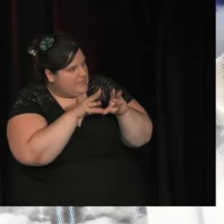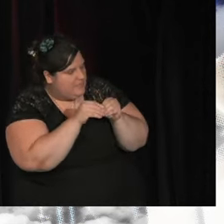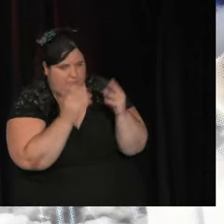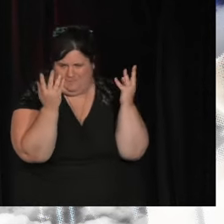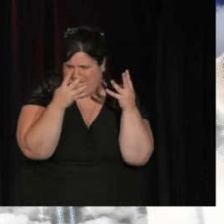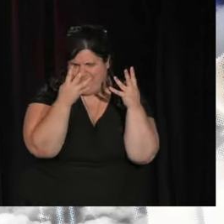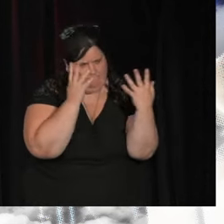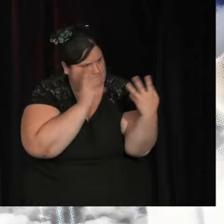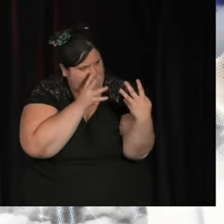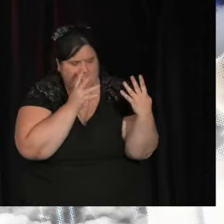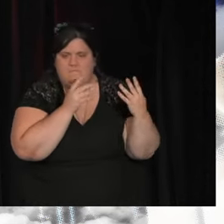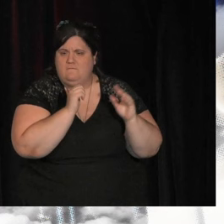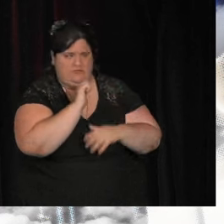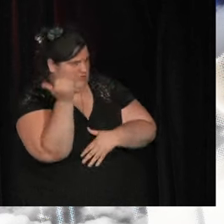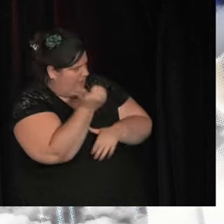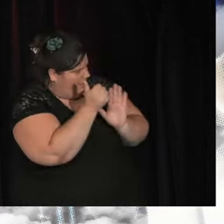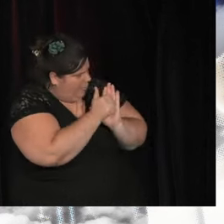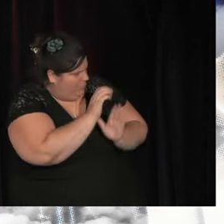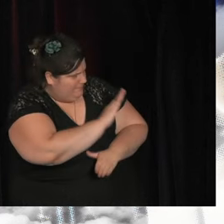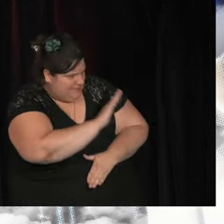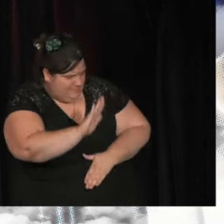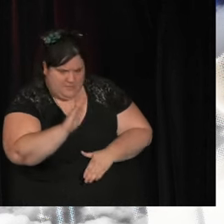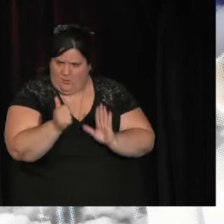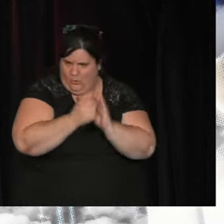équipe de héros et donc avec des rôles et des archétypes un peu différents.